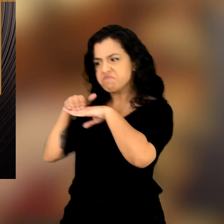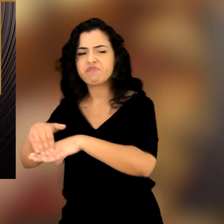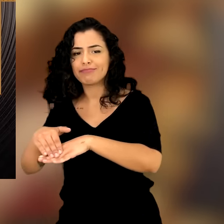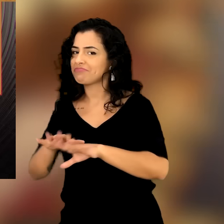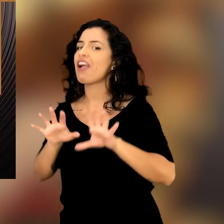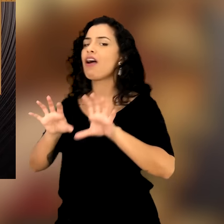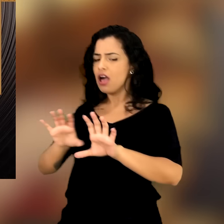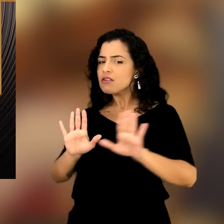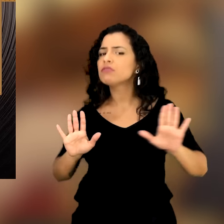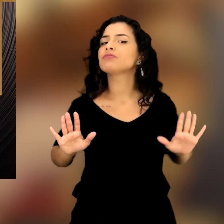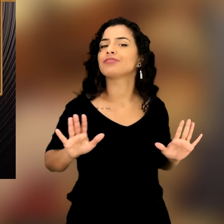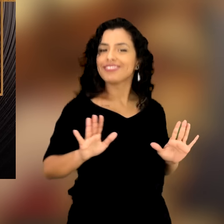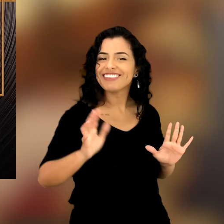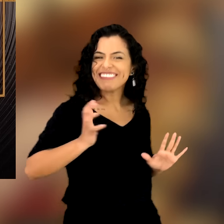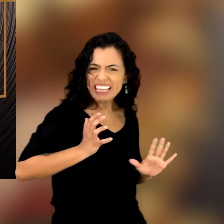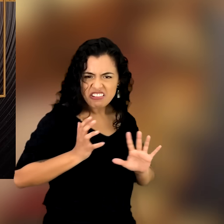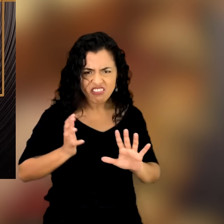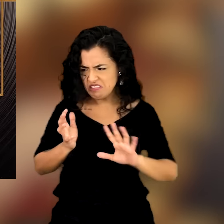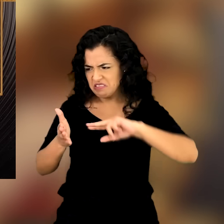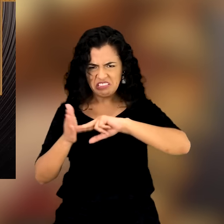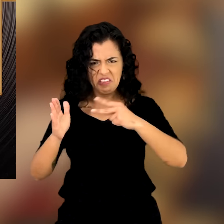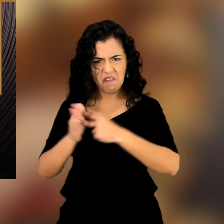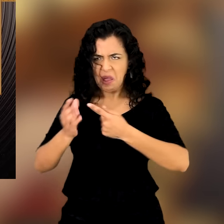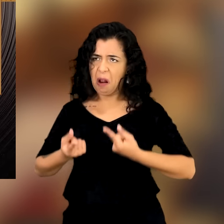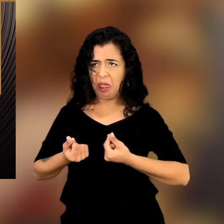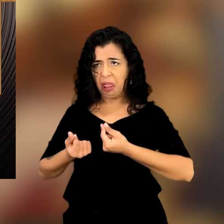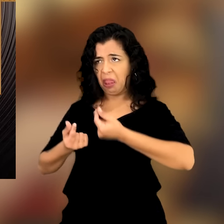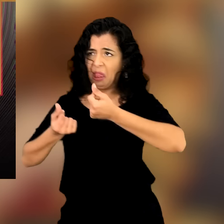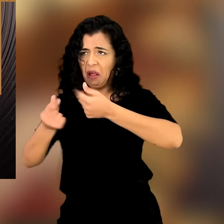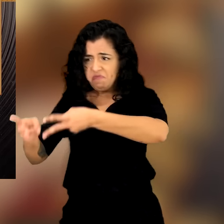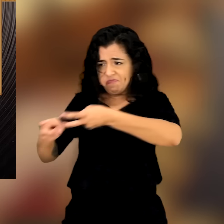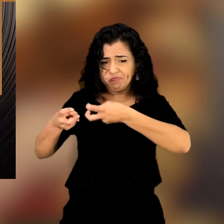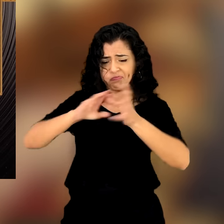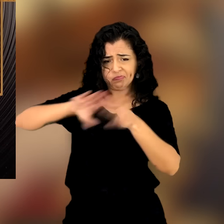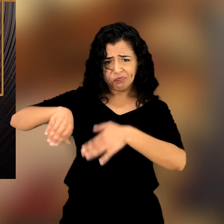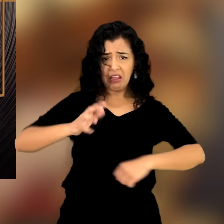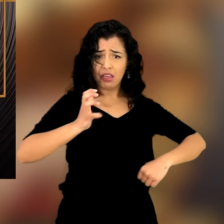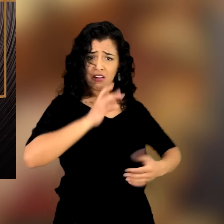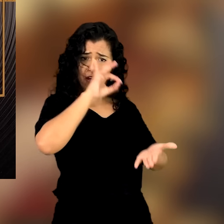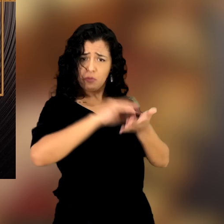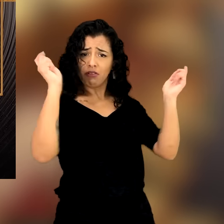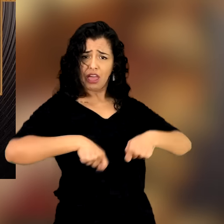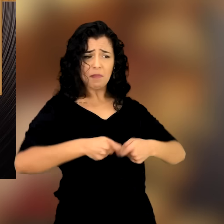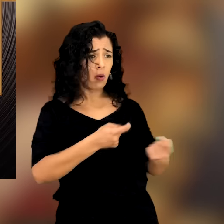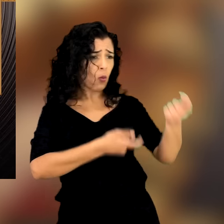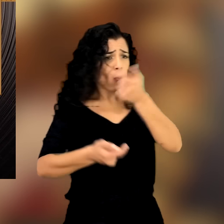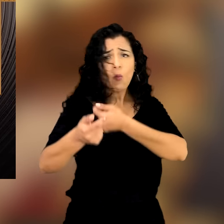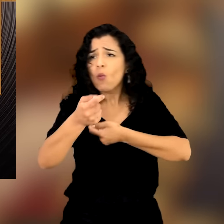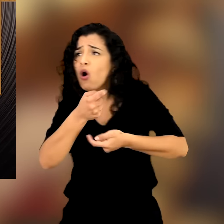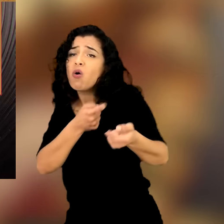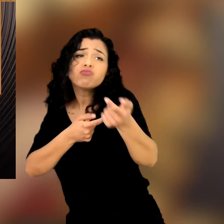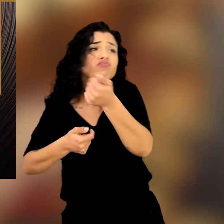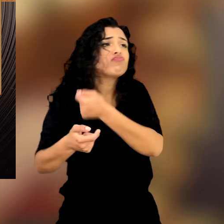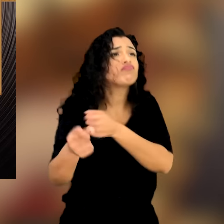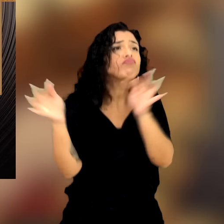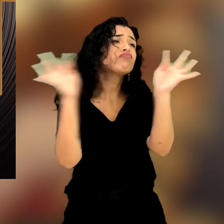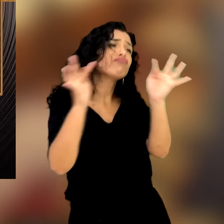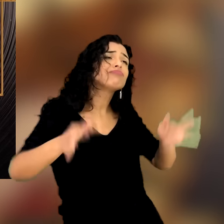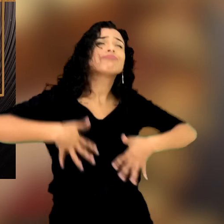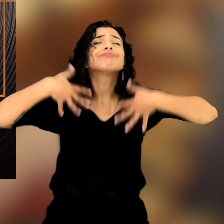É assim!